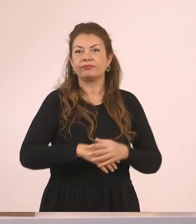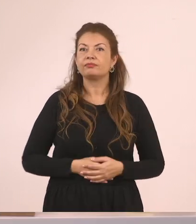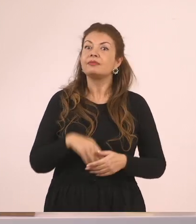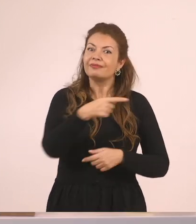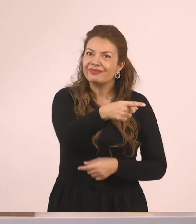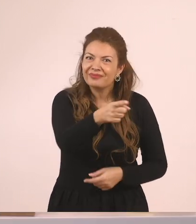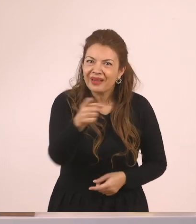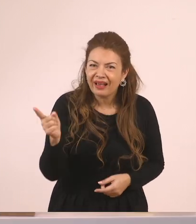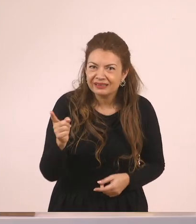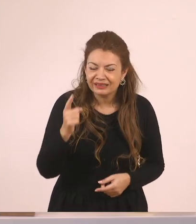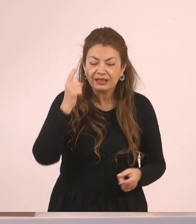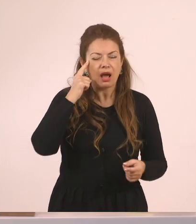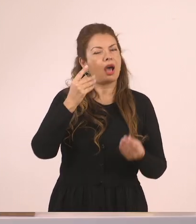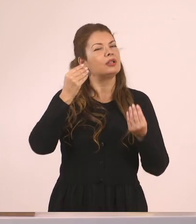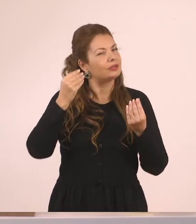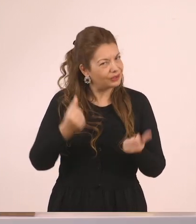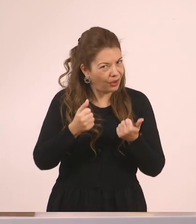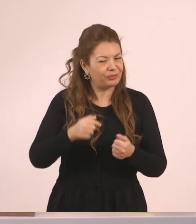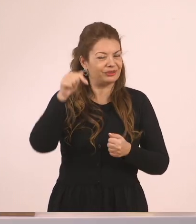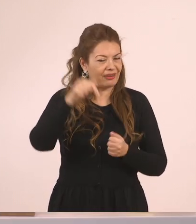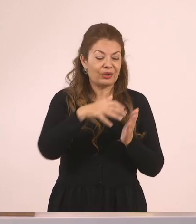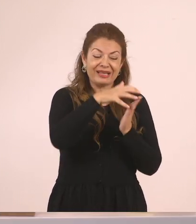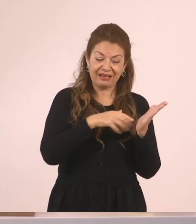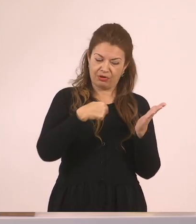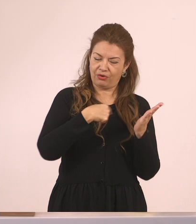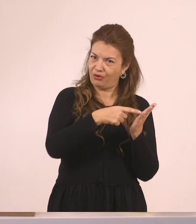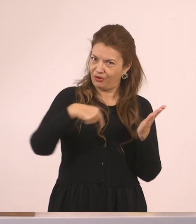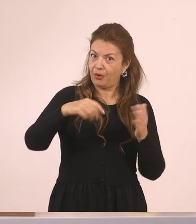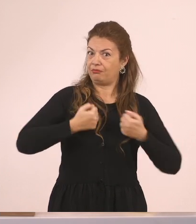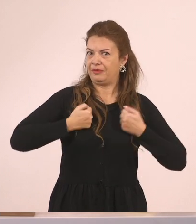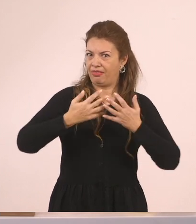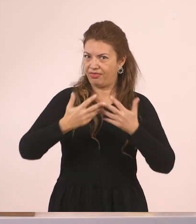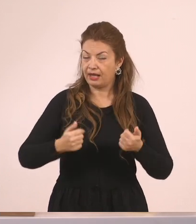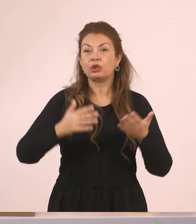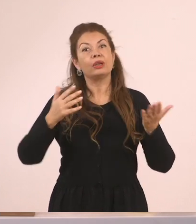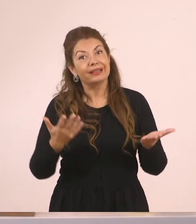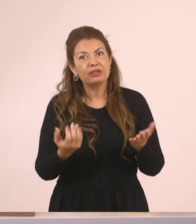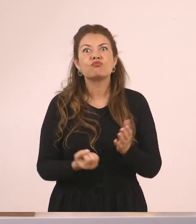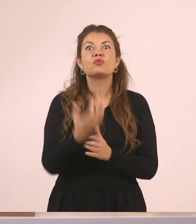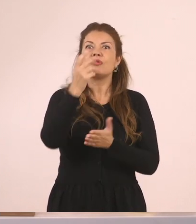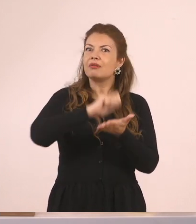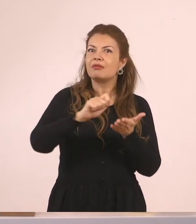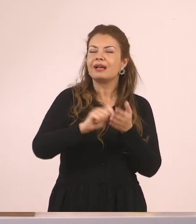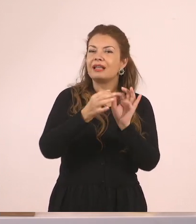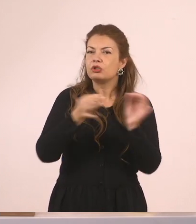Πέρα από το ότι μπορείτε να ζωντανέψετε αυτό το κείμενο που διαβάσαμε, μπορείτε να φτιάξετε ένα θεατρικό με τι θέμα;